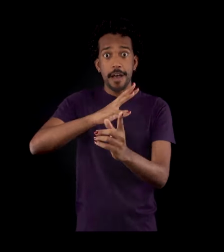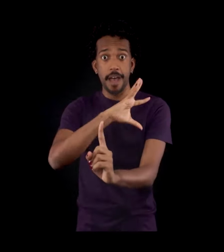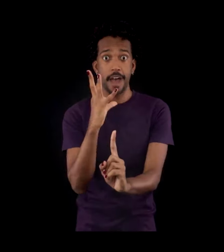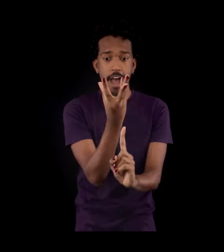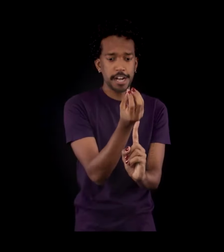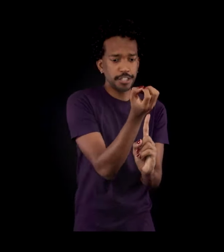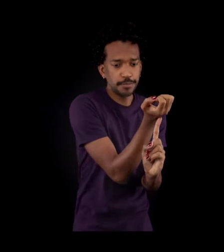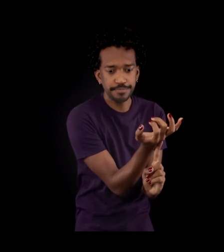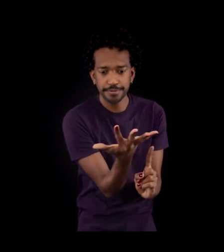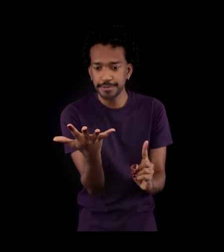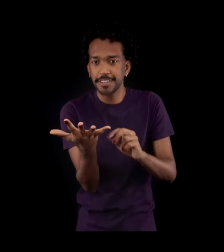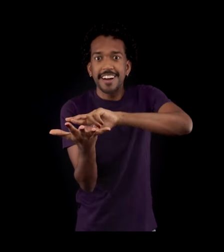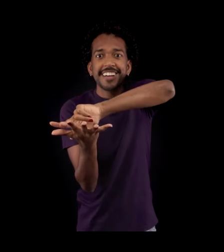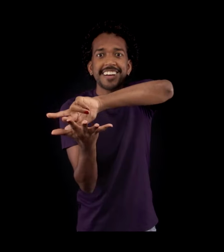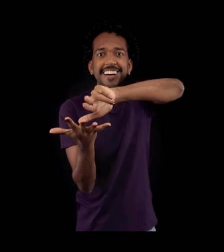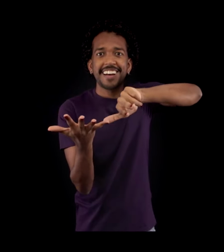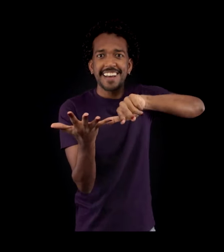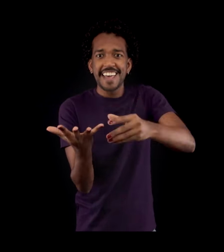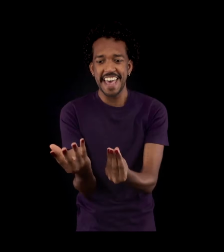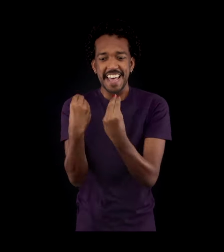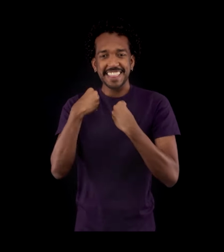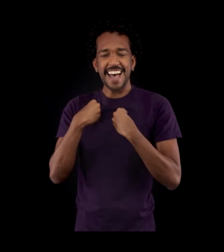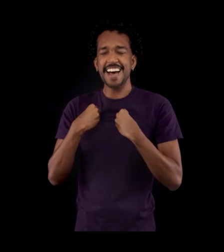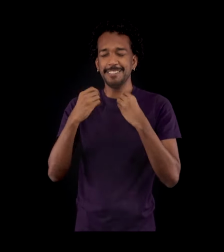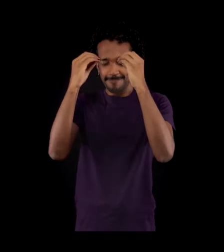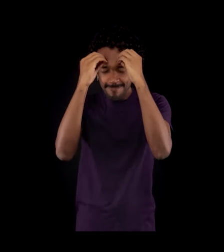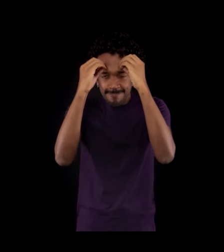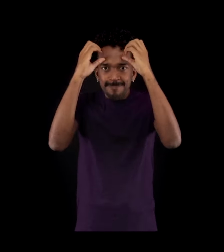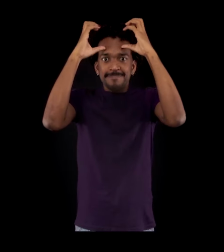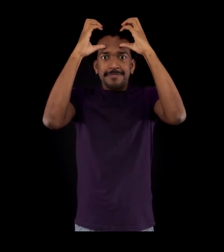Só a pluralidade da arte é capaz de inspirar